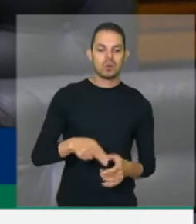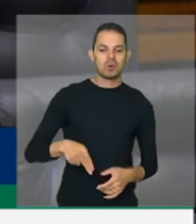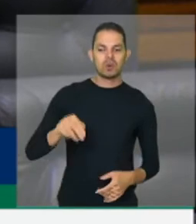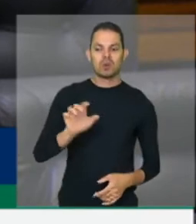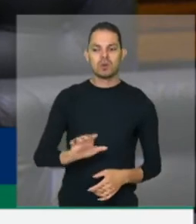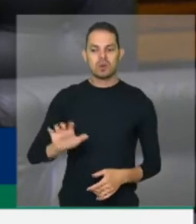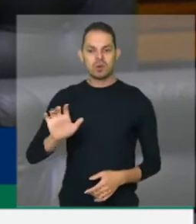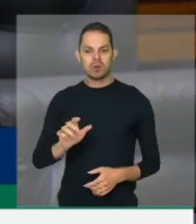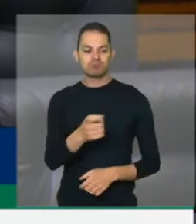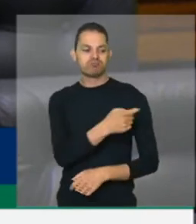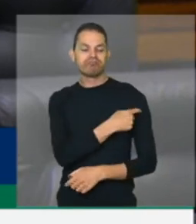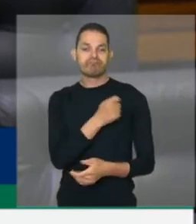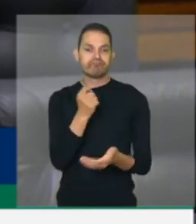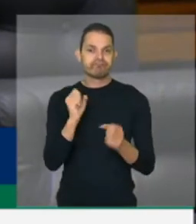NORDESTE EM BUSCA DE VACINA. FIZ TODO ESFORÇO PARA QUE O